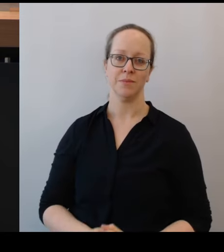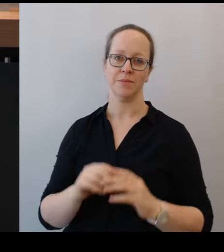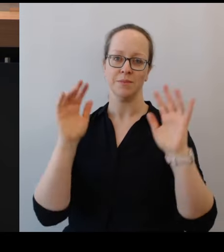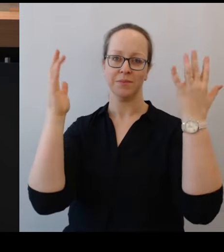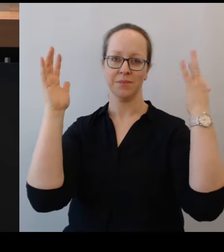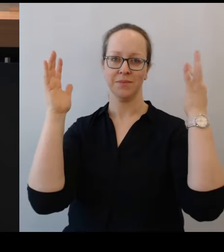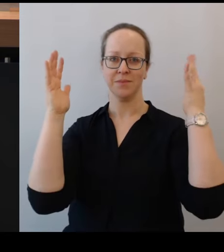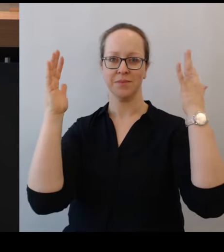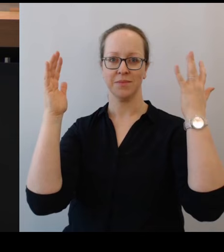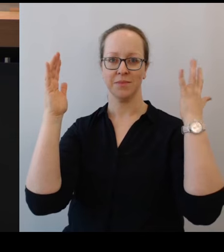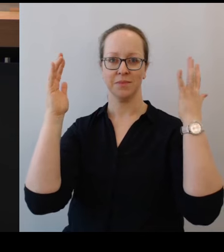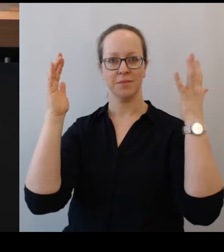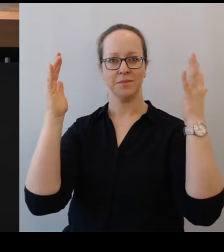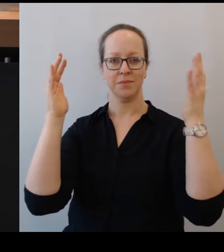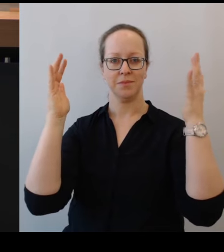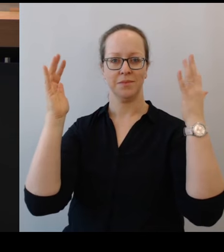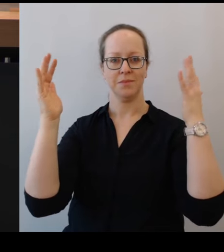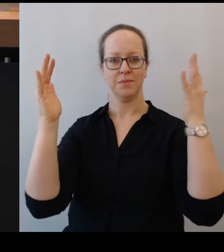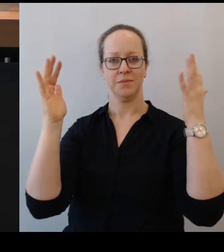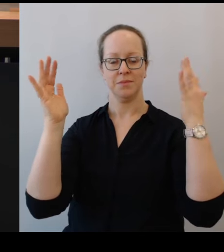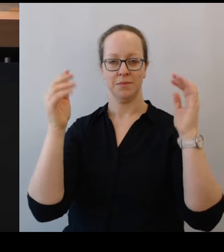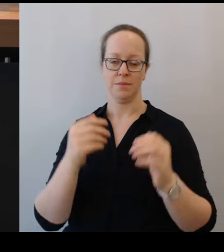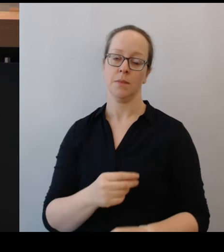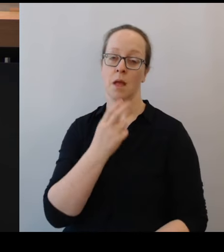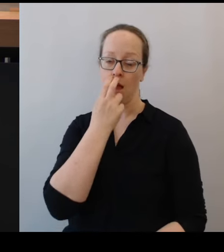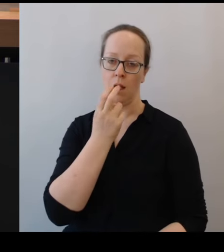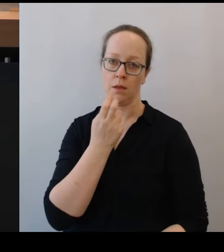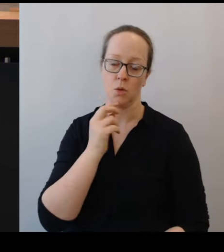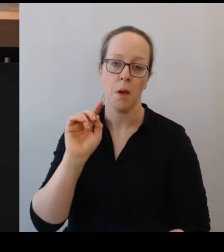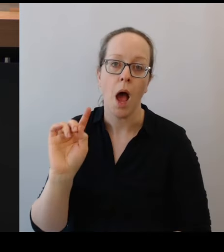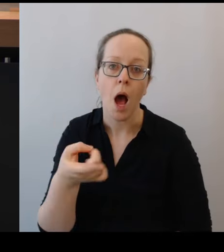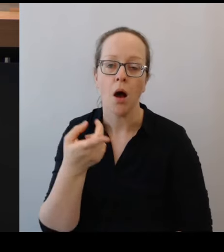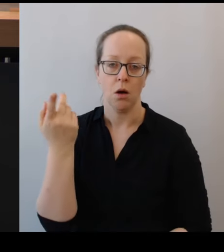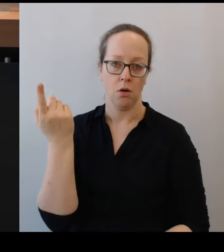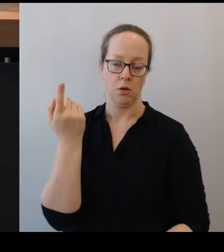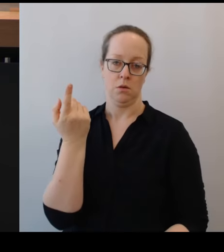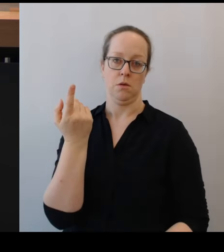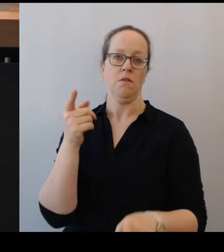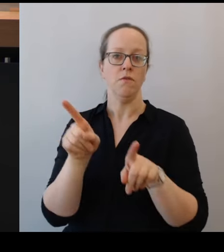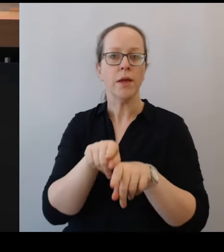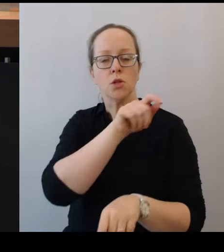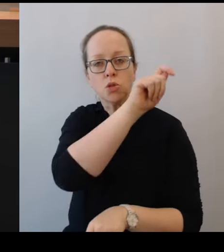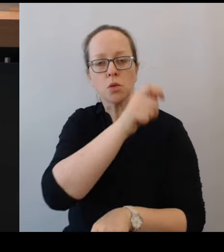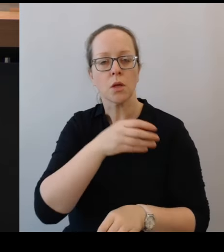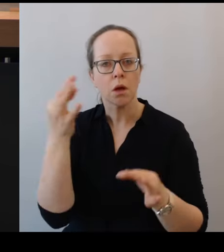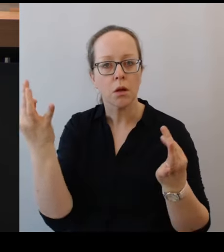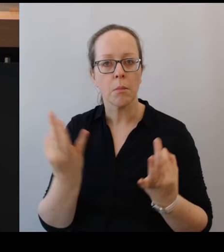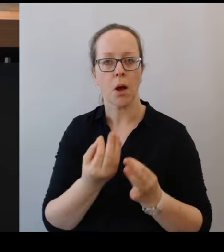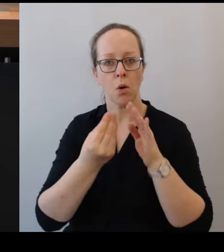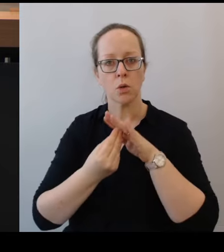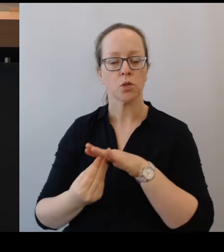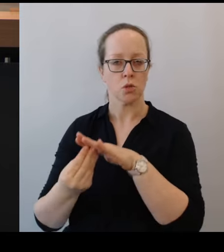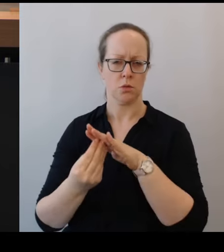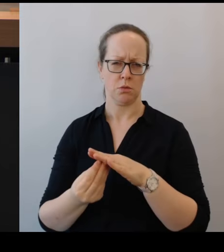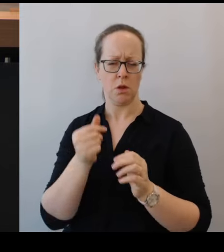Azubis brauchen genauso Unterstützung wie Studierende und alle jungen Menschen. Sie haben ein Recht auf gute, unterstützende Angebote.